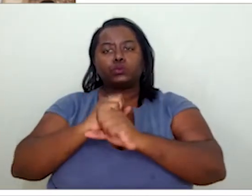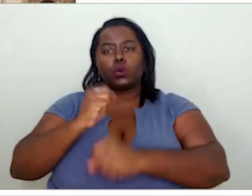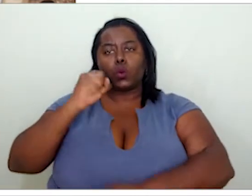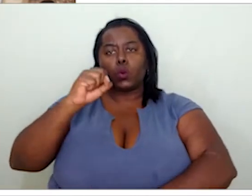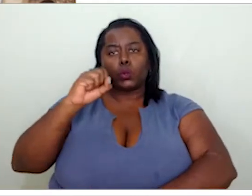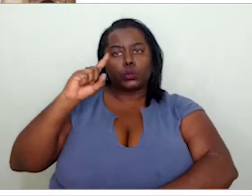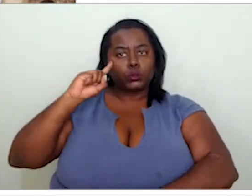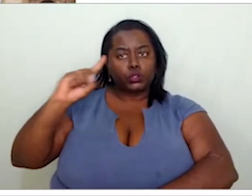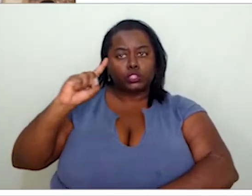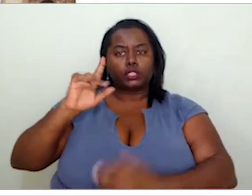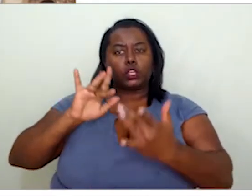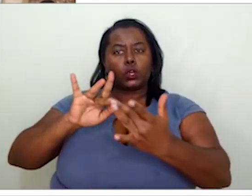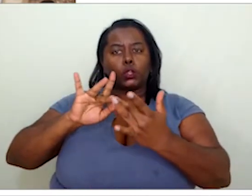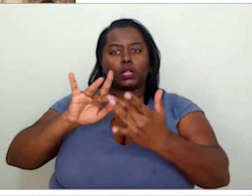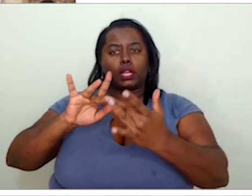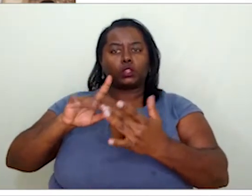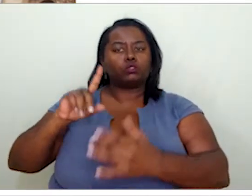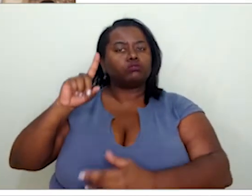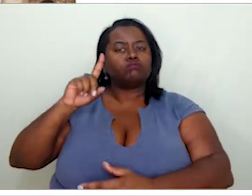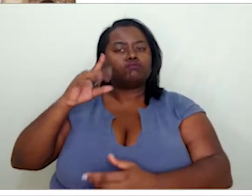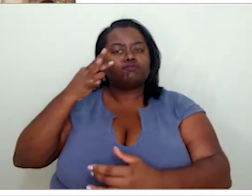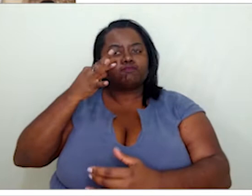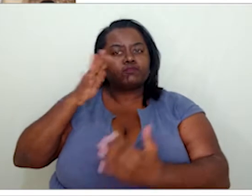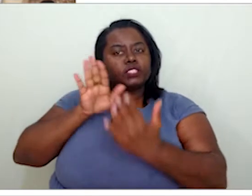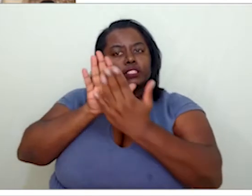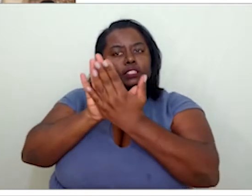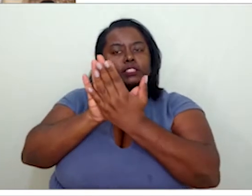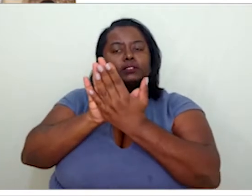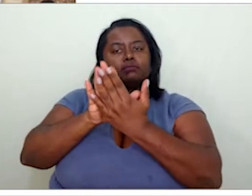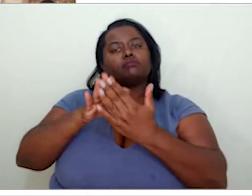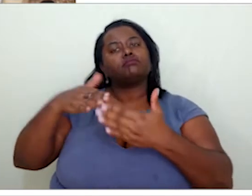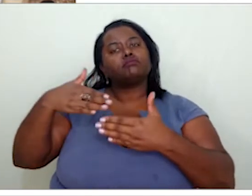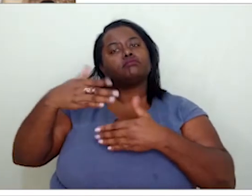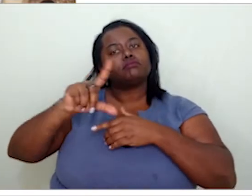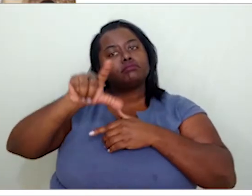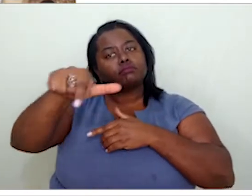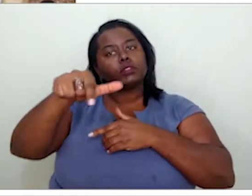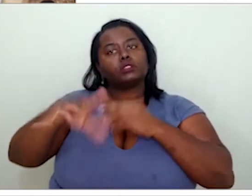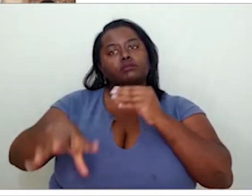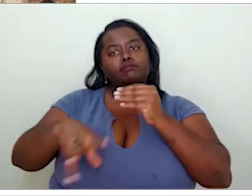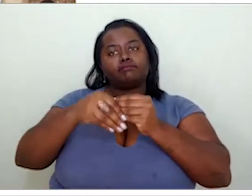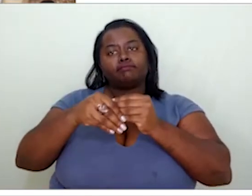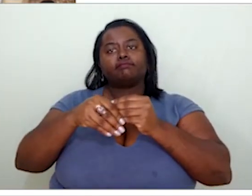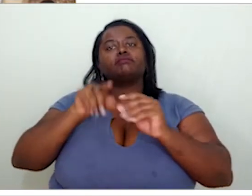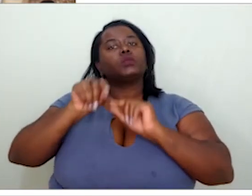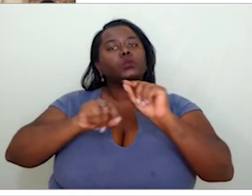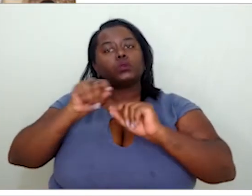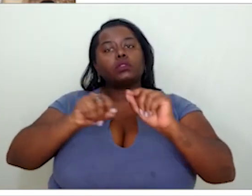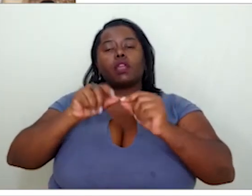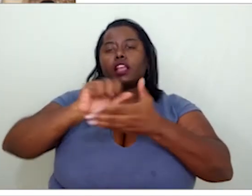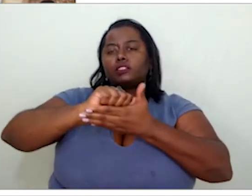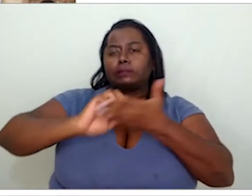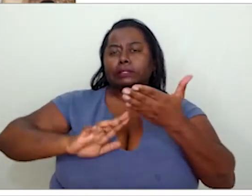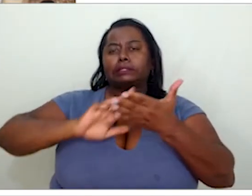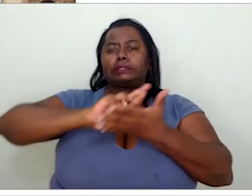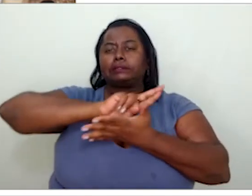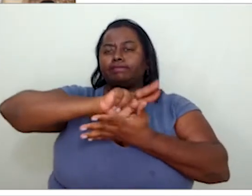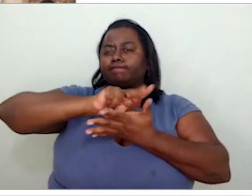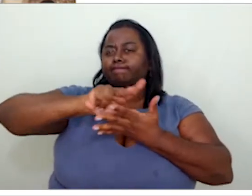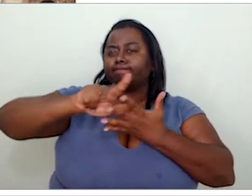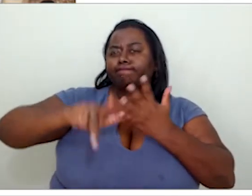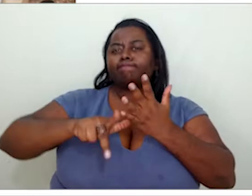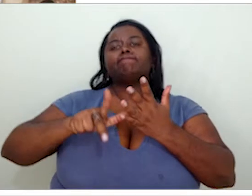además, varias actividades, en las que ocurren en línea o de modo que